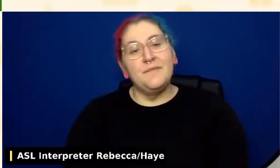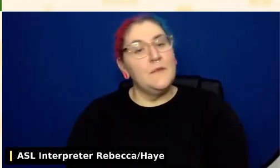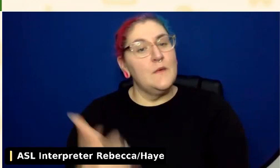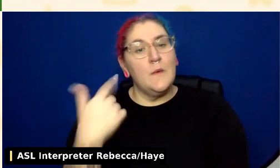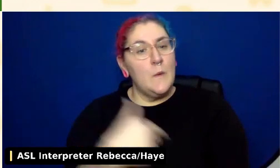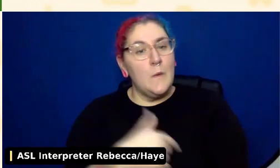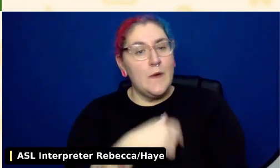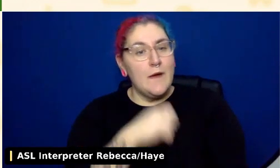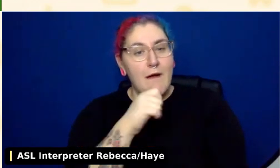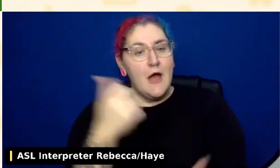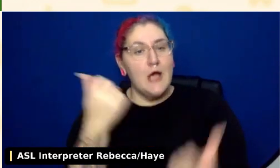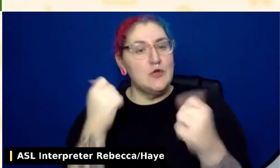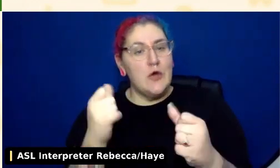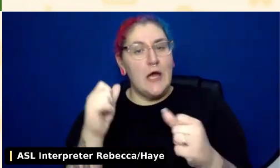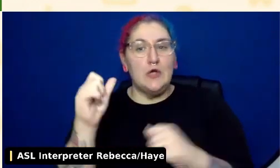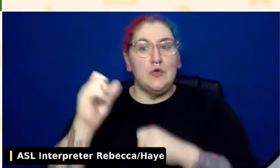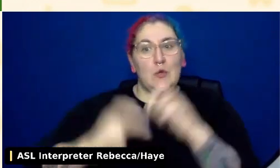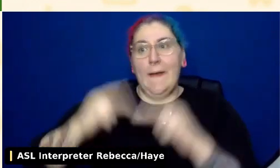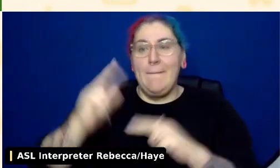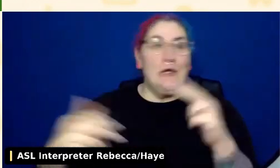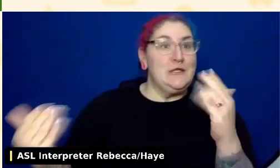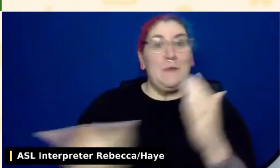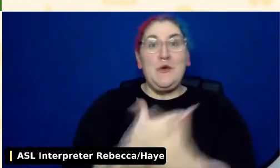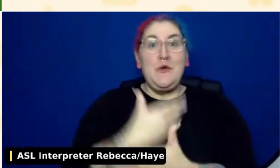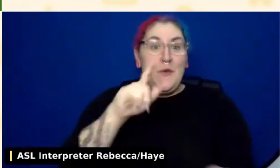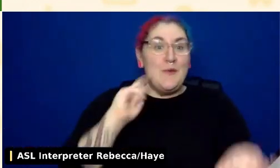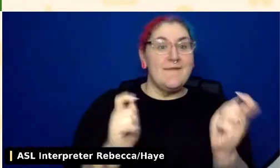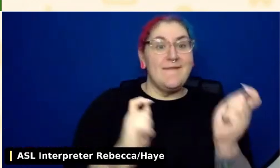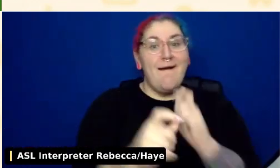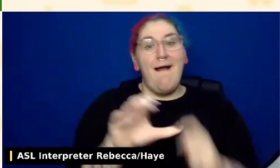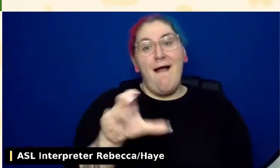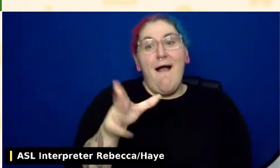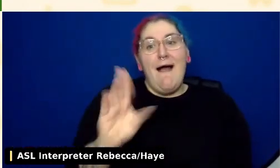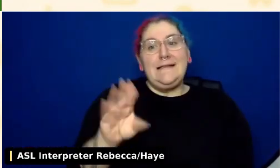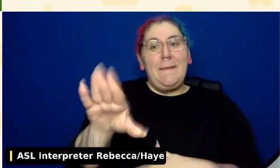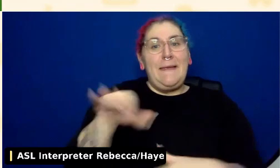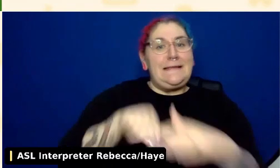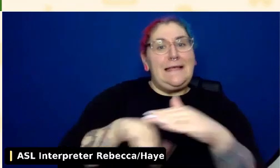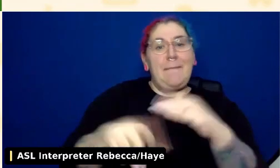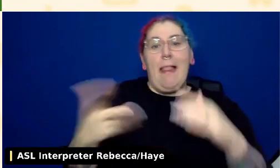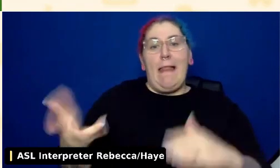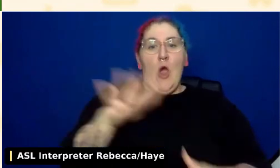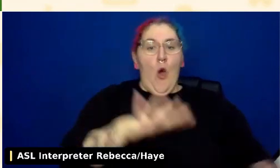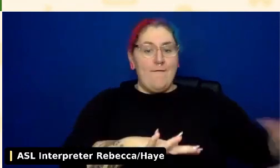de situación de superposición de accesibilidad personalizada. No necesitamos darle a todos cien cosas diferentes para personalizar.